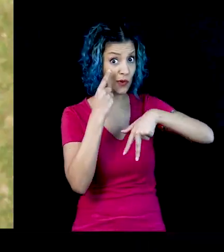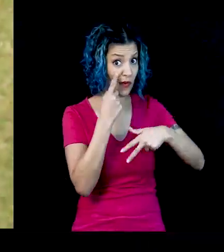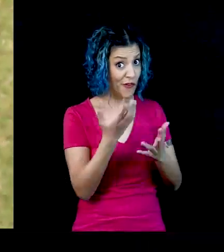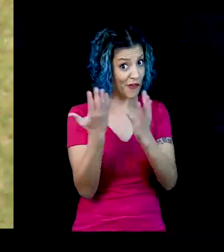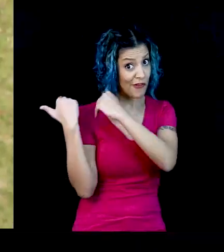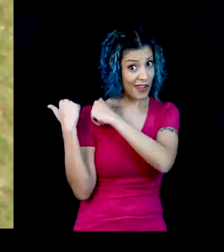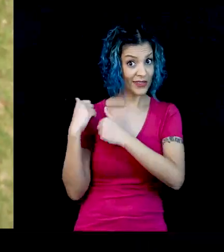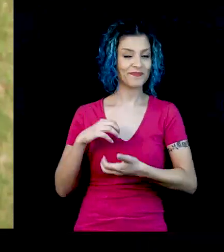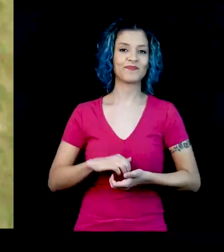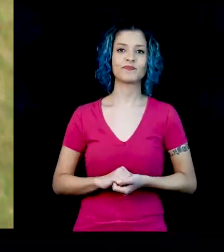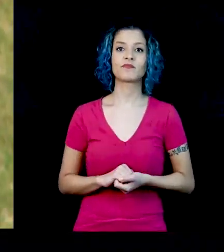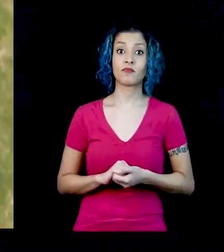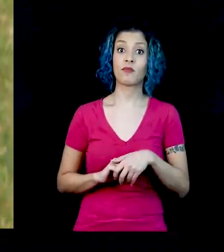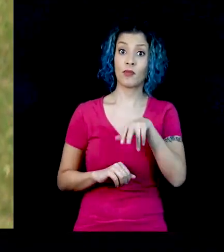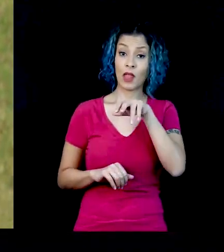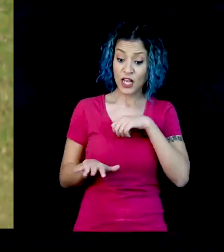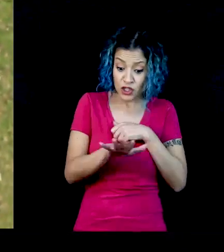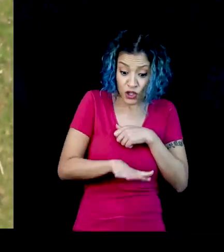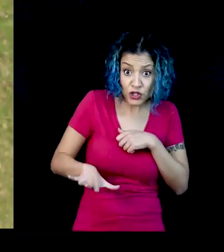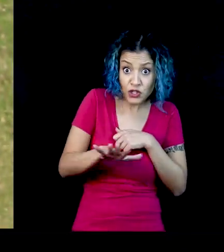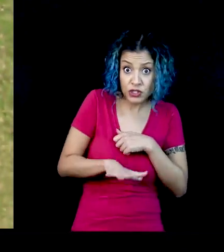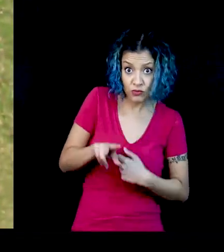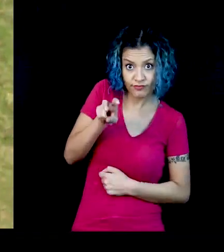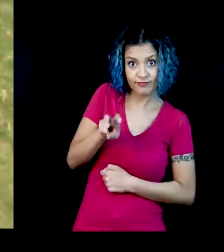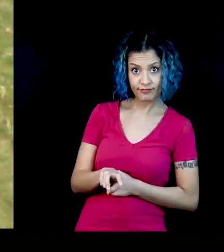Você vai sentar no chão